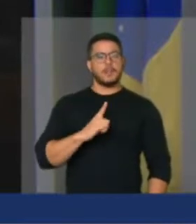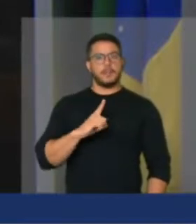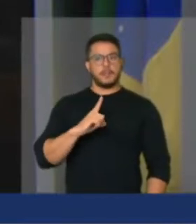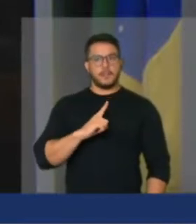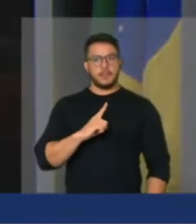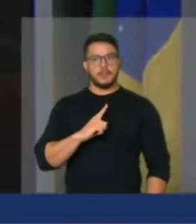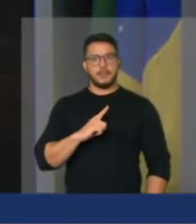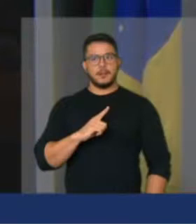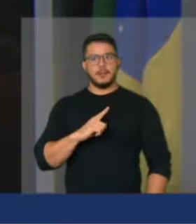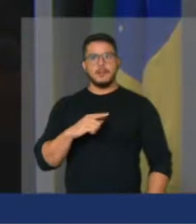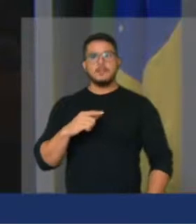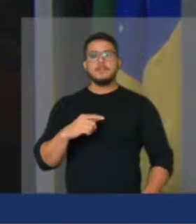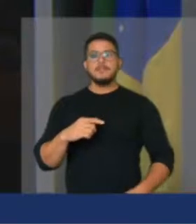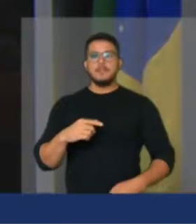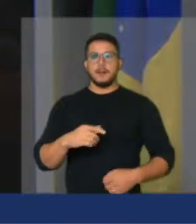DO RELATOR. PODE SER? DEVIDAMENTE ANALISADA NO QUE